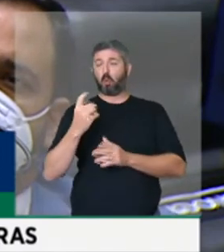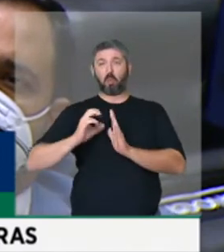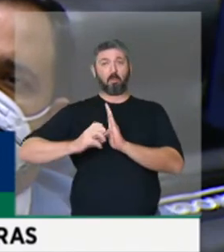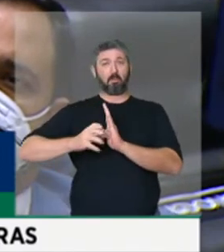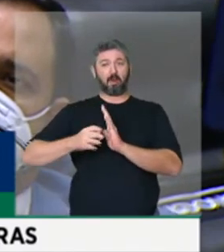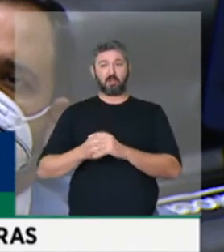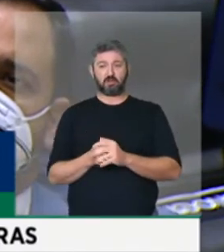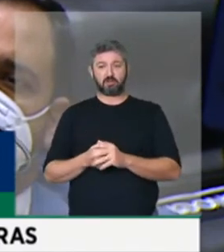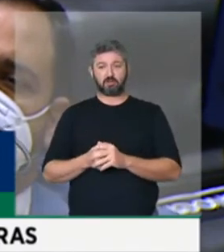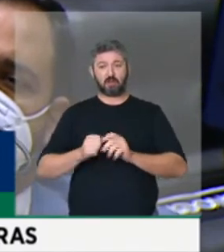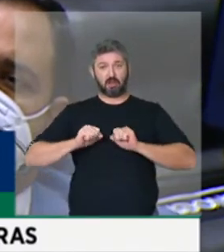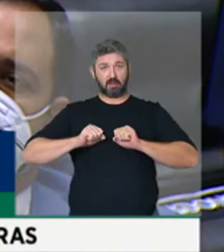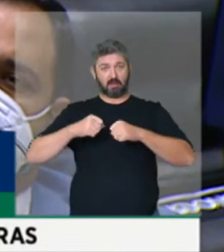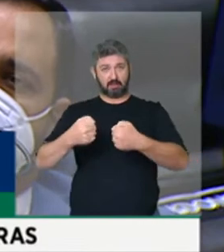SEGUNDO. O DEPUTADO DO NOVO